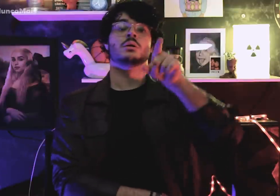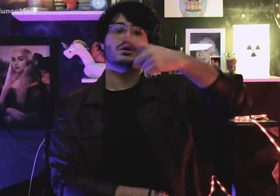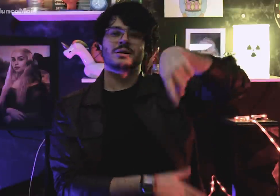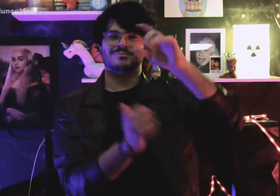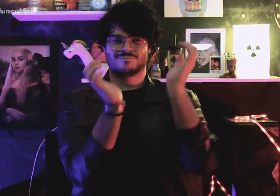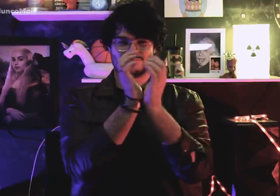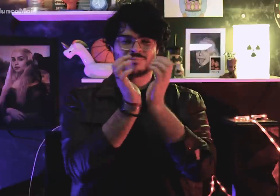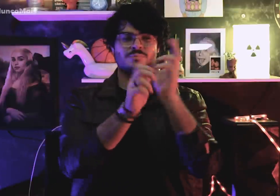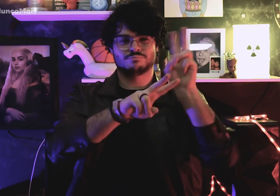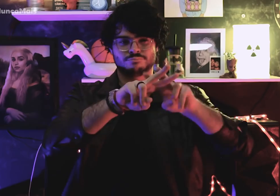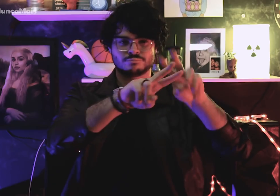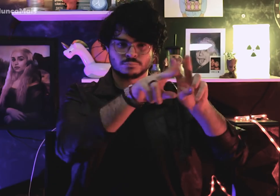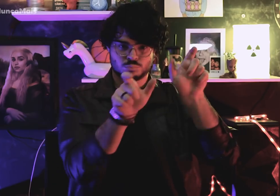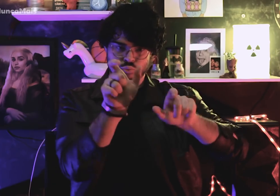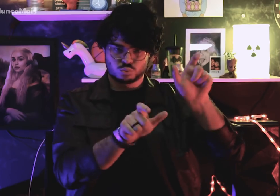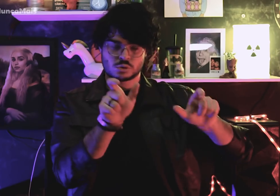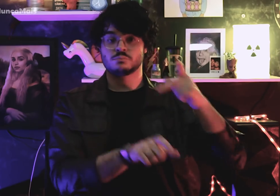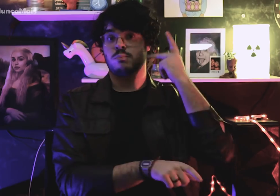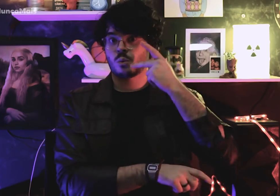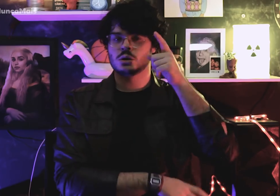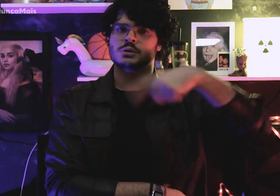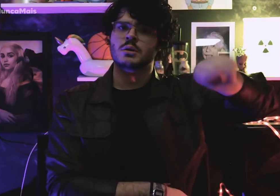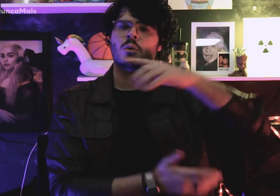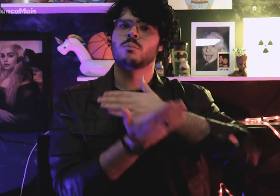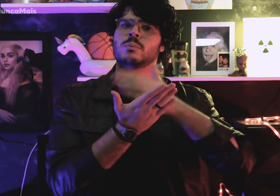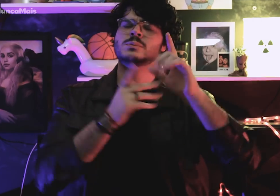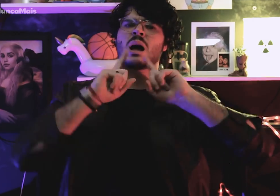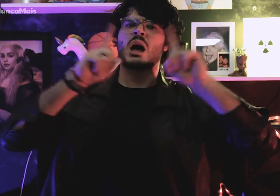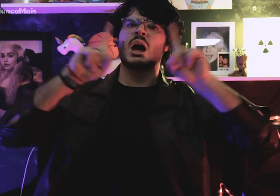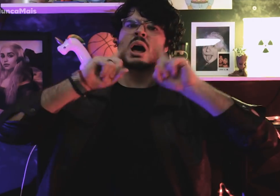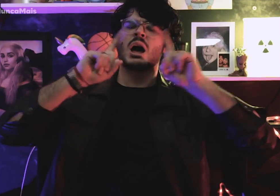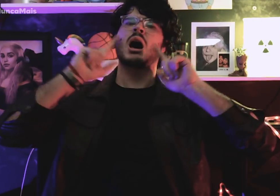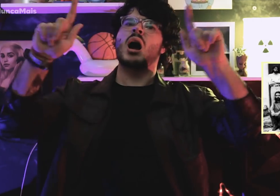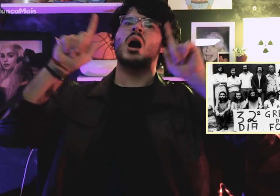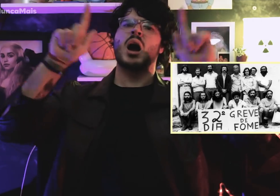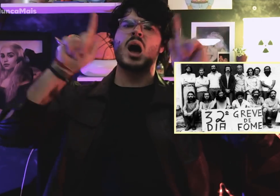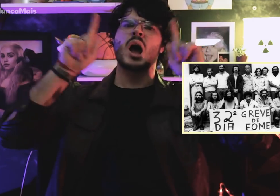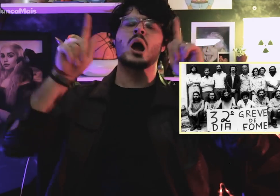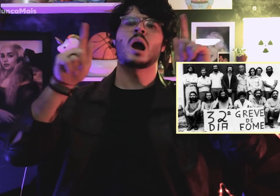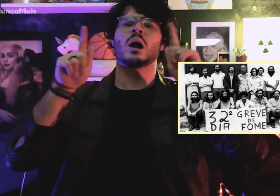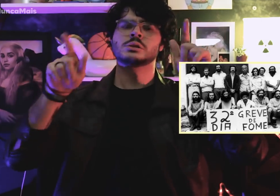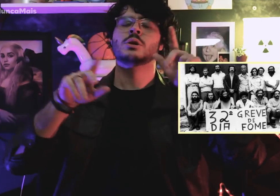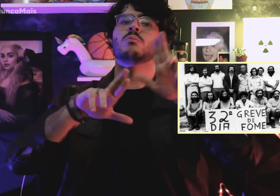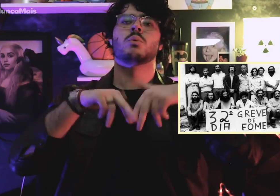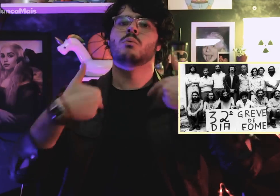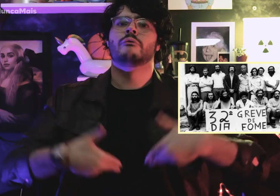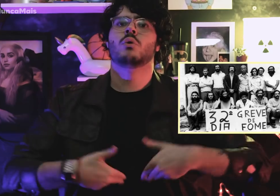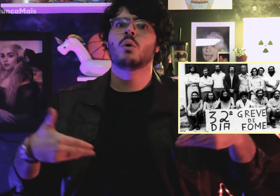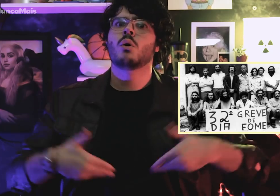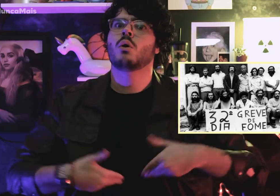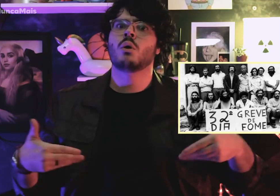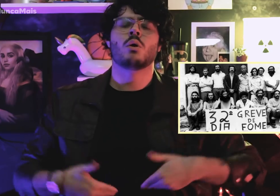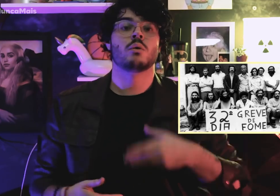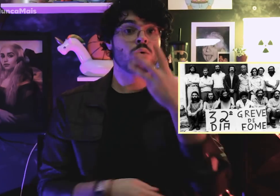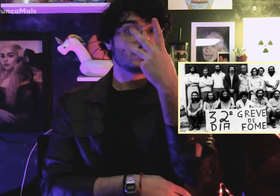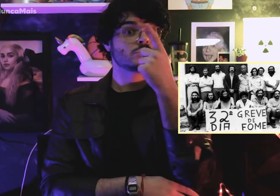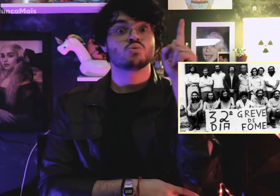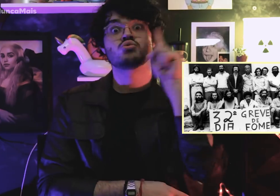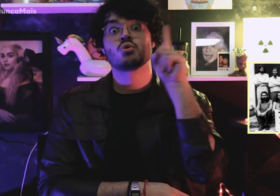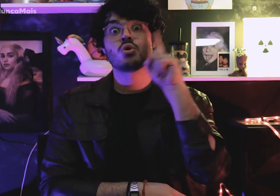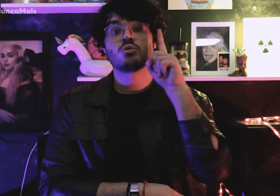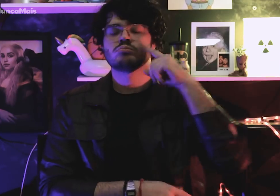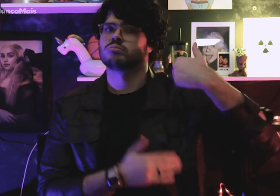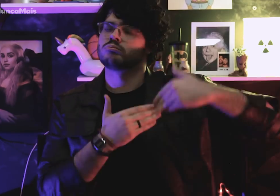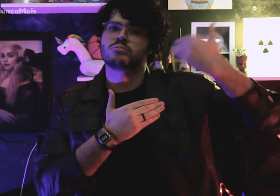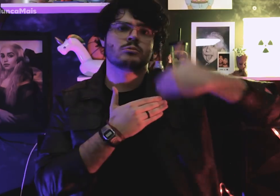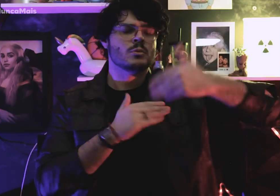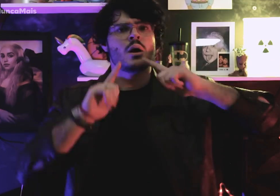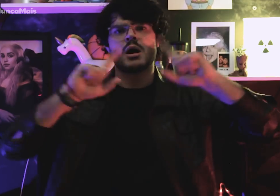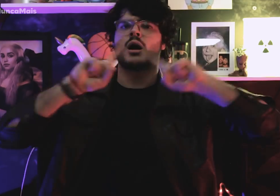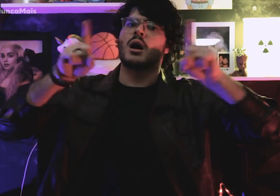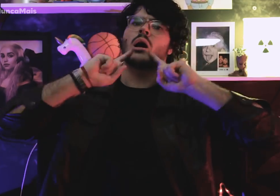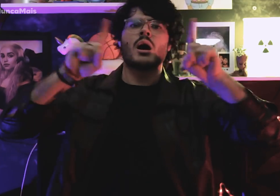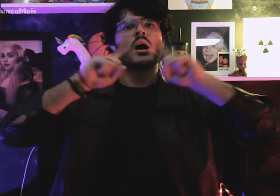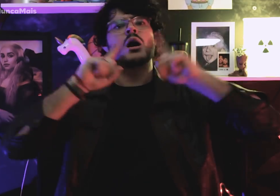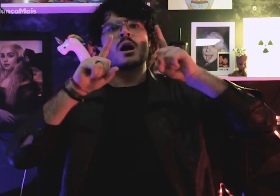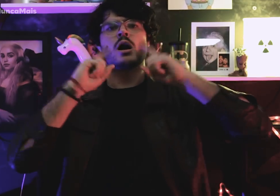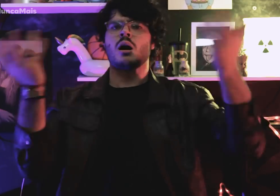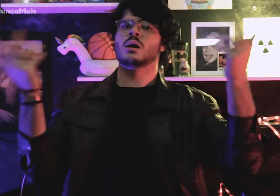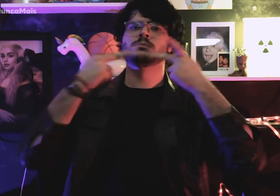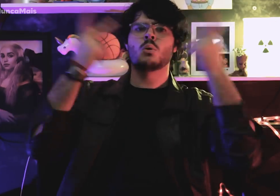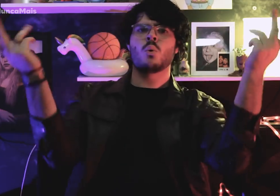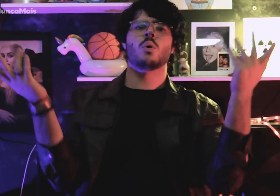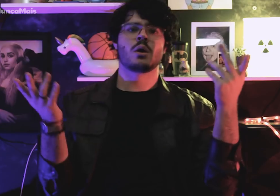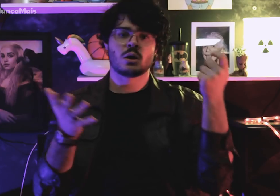presos políticos se manifestaram através da greve de fome num período de 32 dias,